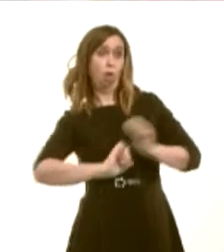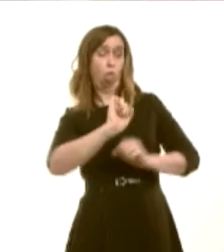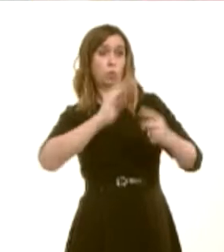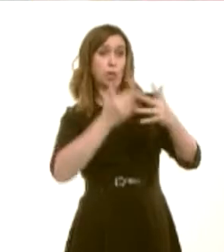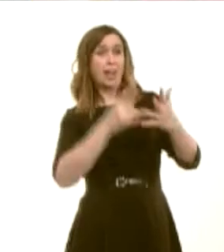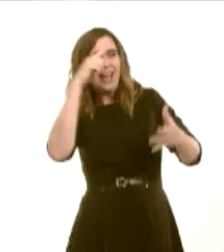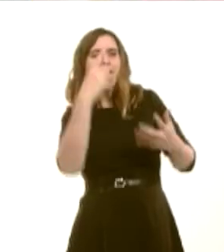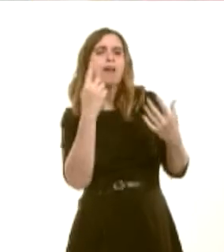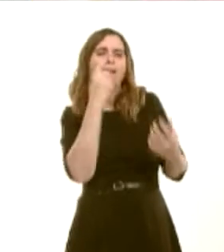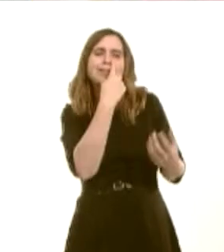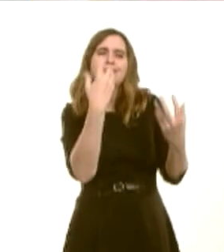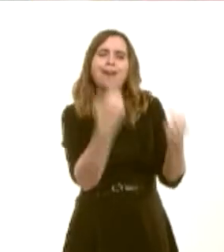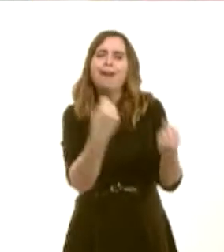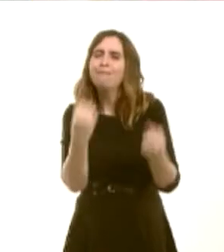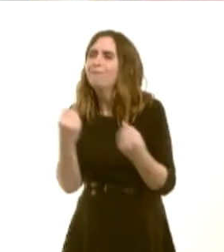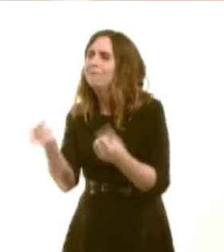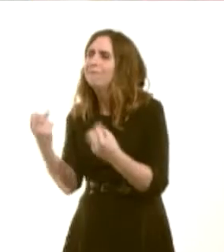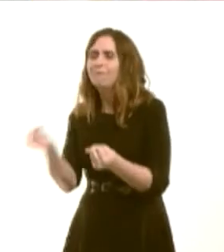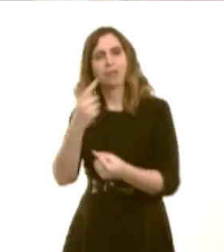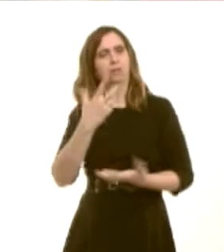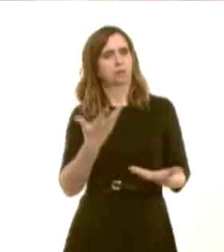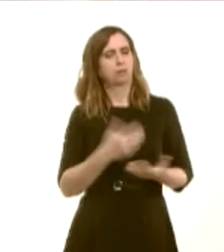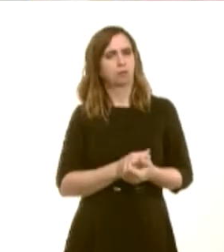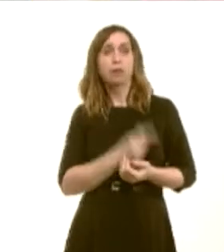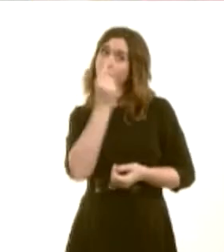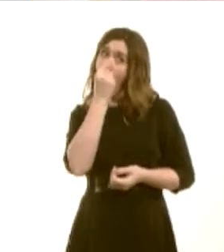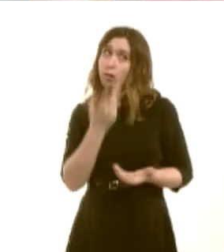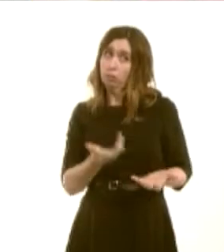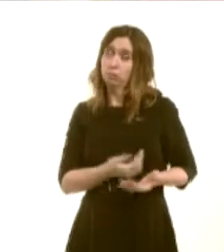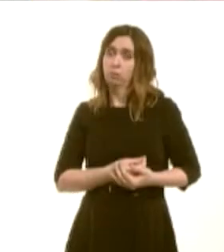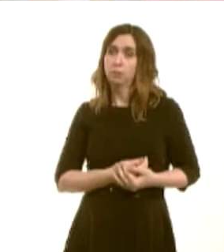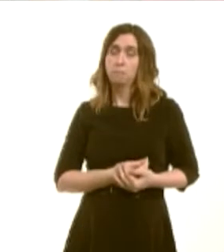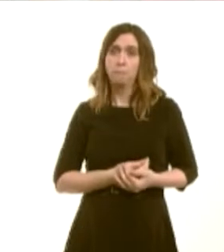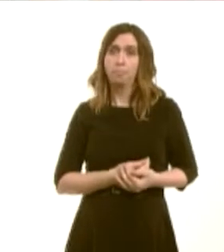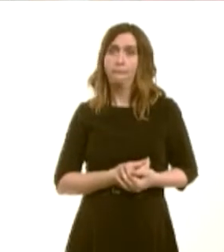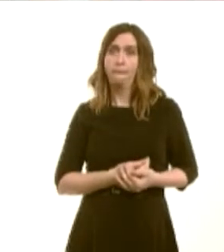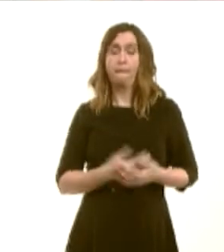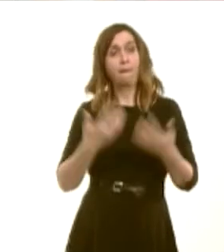nhwín gallu gwneud hynny os oes tystiolaeth ar gael. Yn ail, wrth gwrs, rydym ni wedi